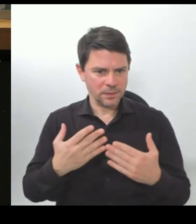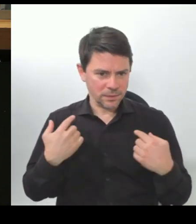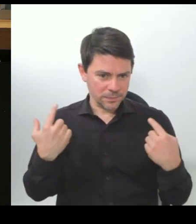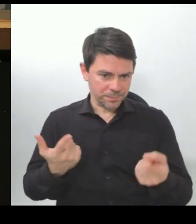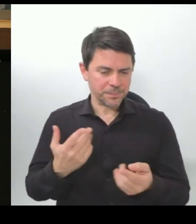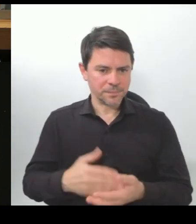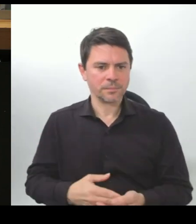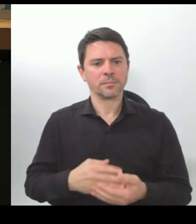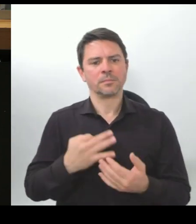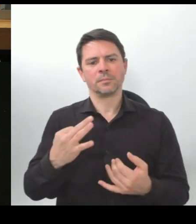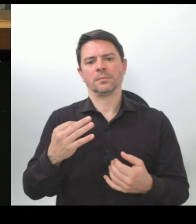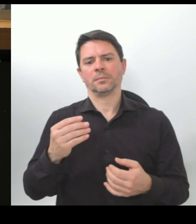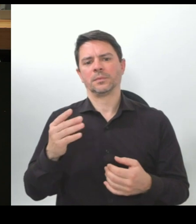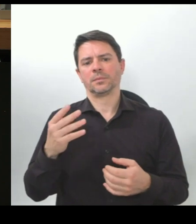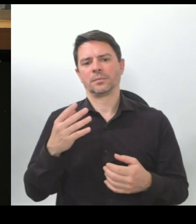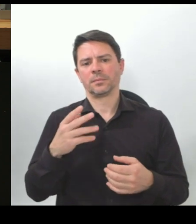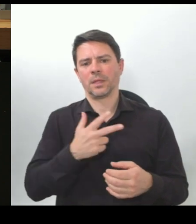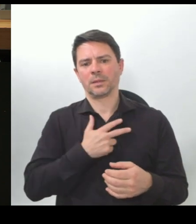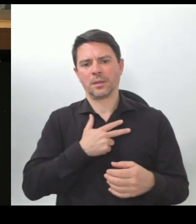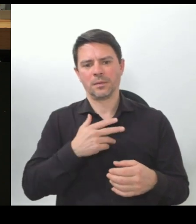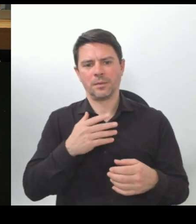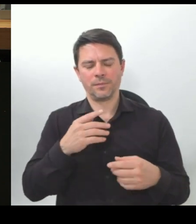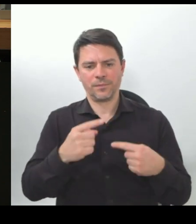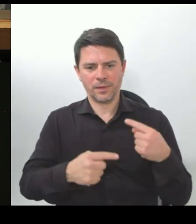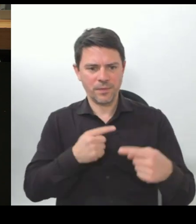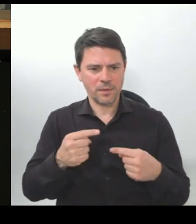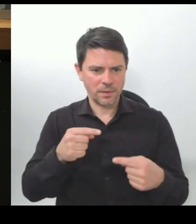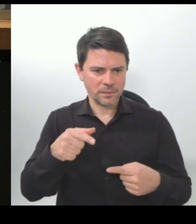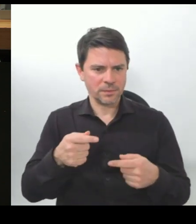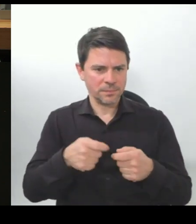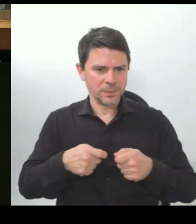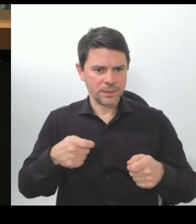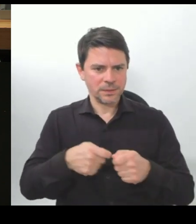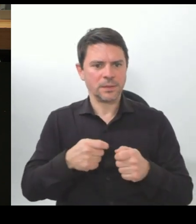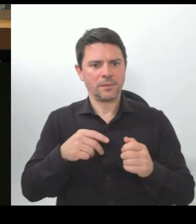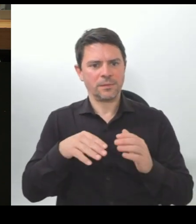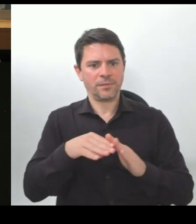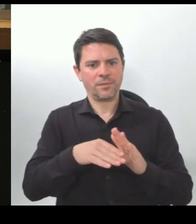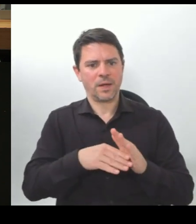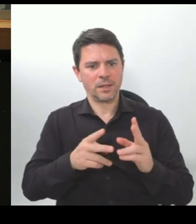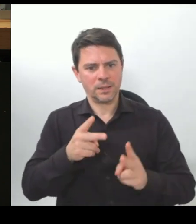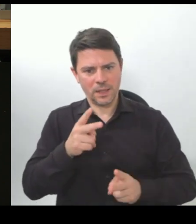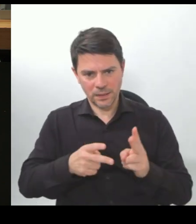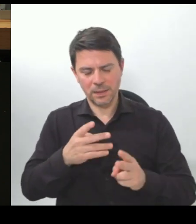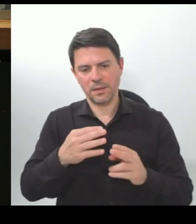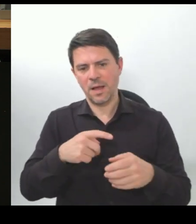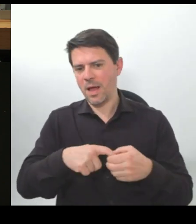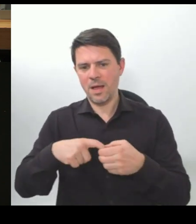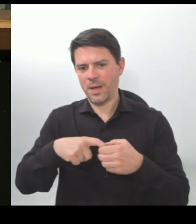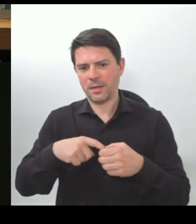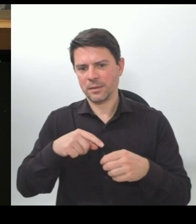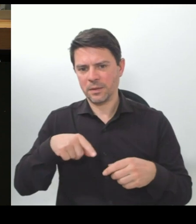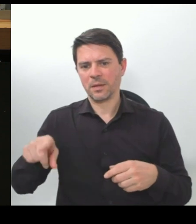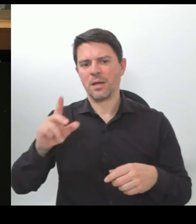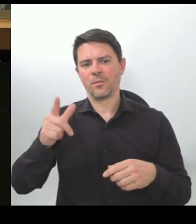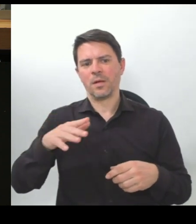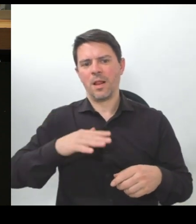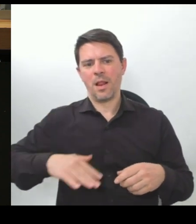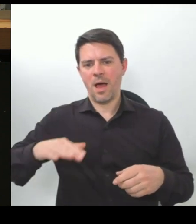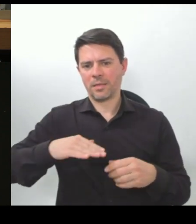Bisher muss man in der Tat sagen, auch in dieser Wahlperiode gab es keine Bemühungen, dieses Defizit abzubauen. Und das ist etwas, was wir